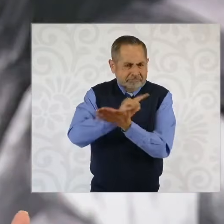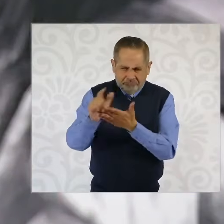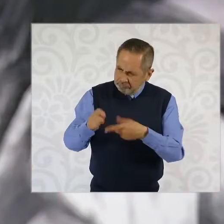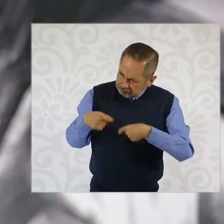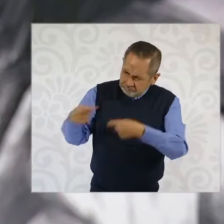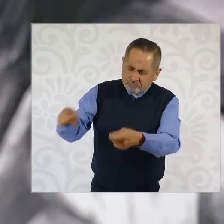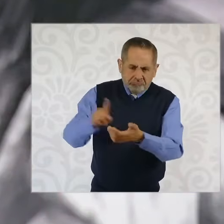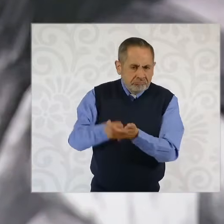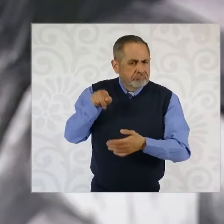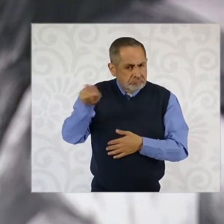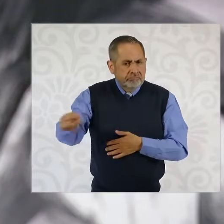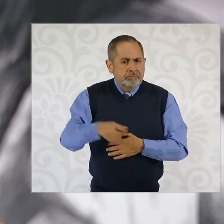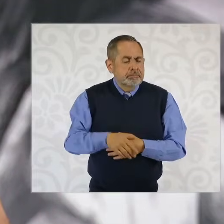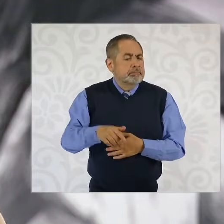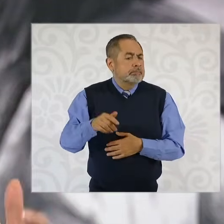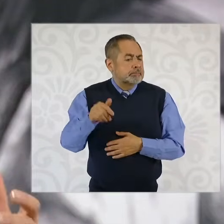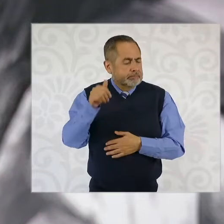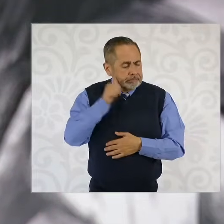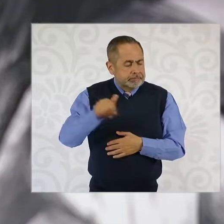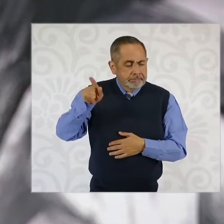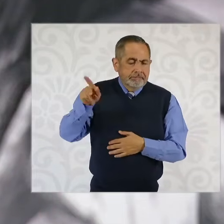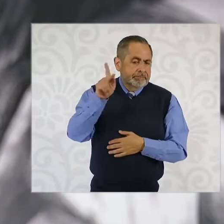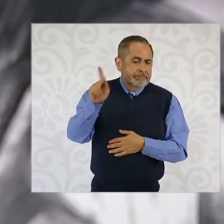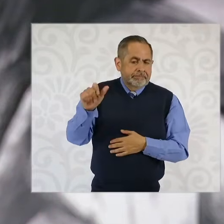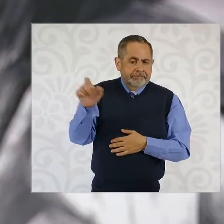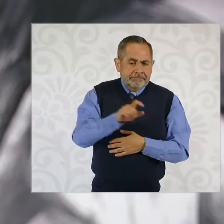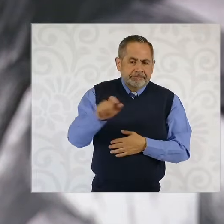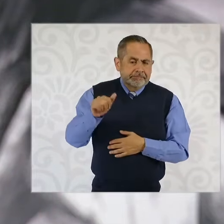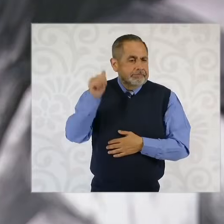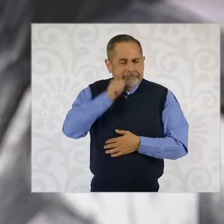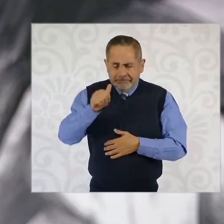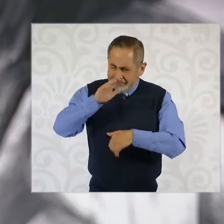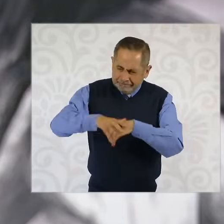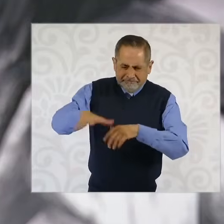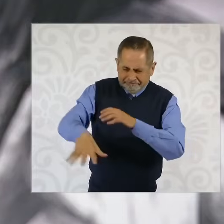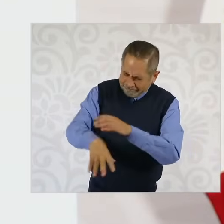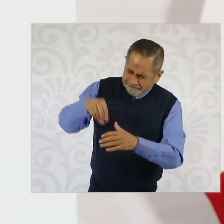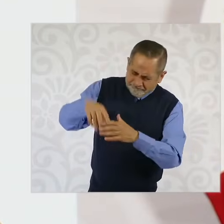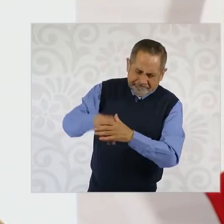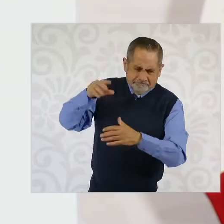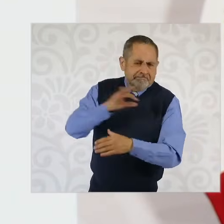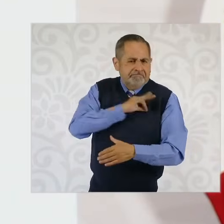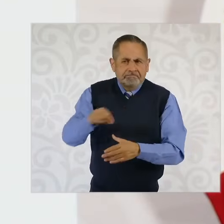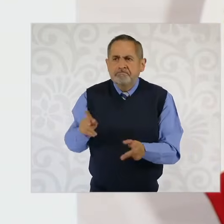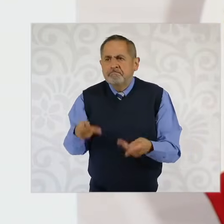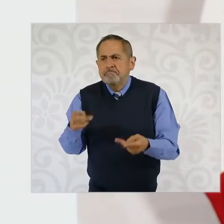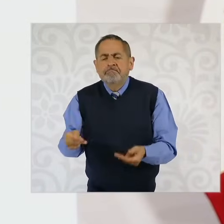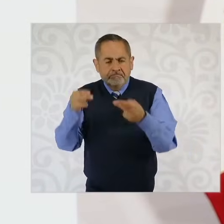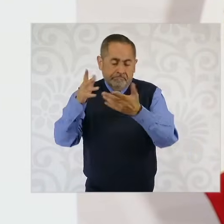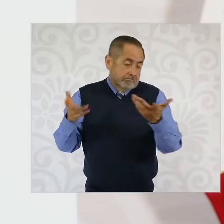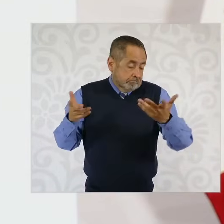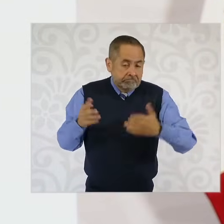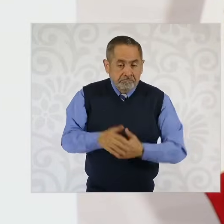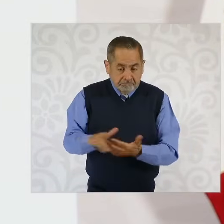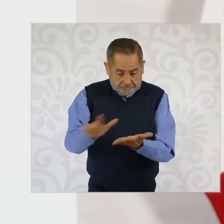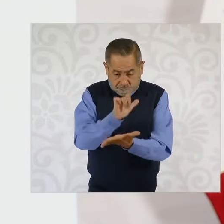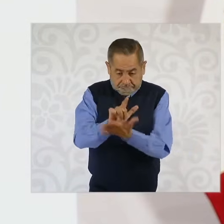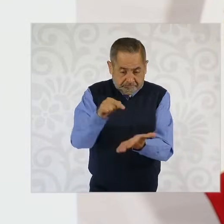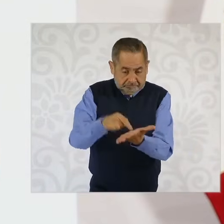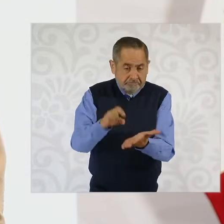siempre pero en realidad no querían que así fuera Entonces ahora Pemex tiene esa atribución Pemex